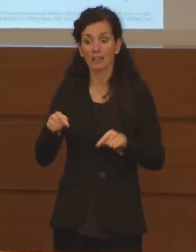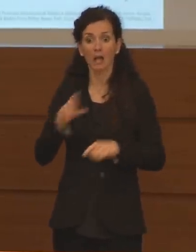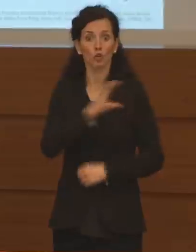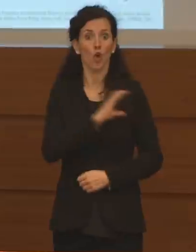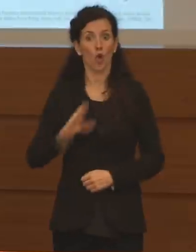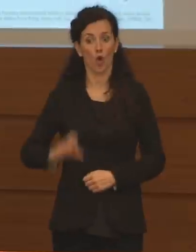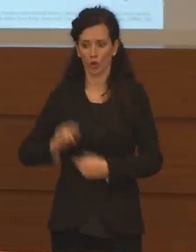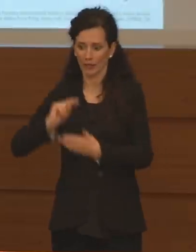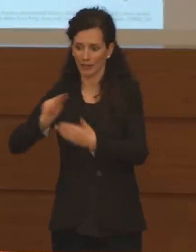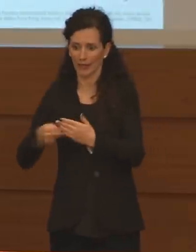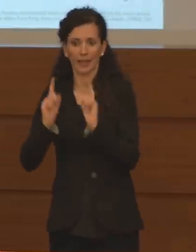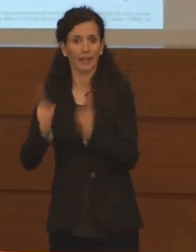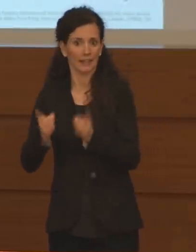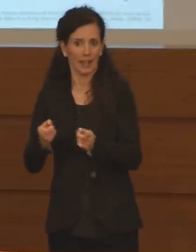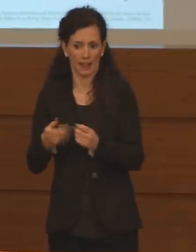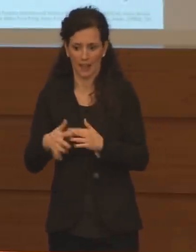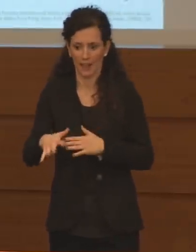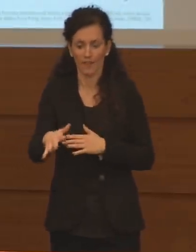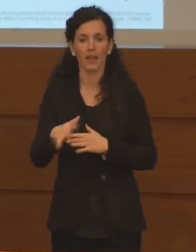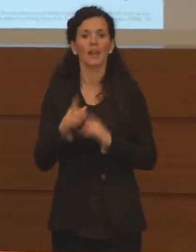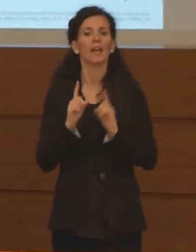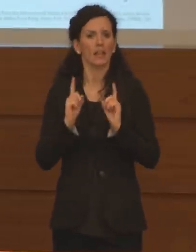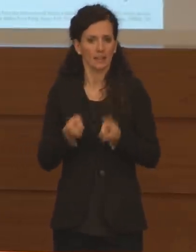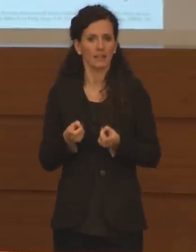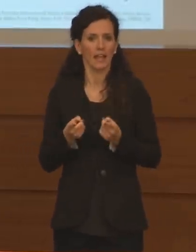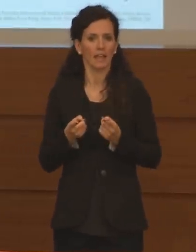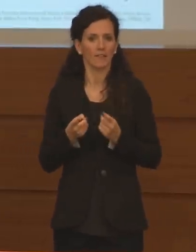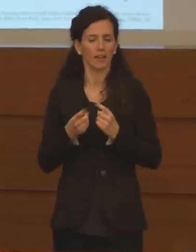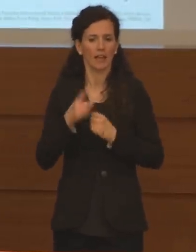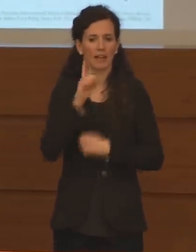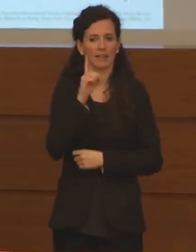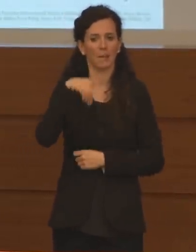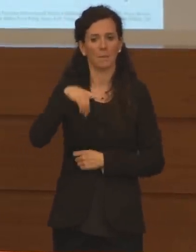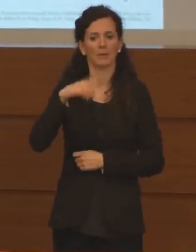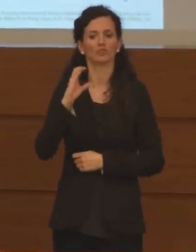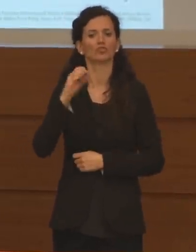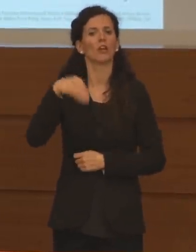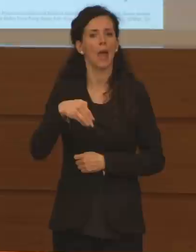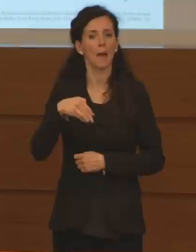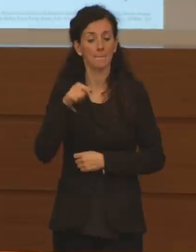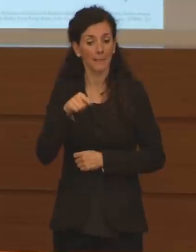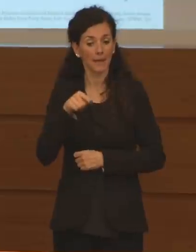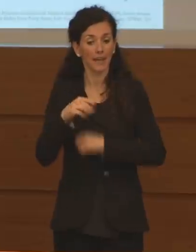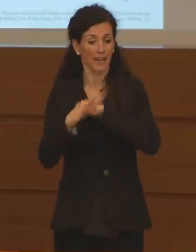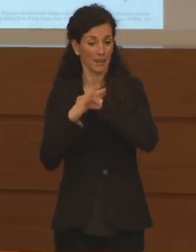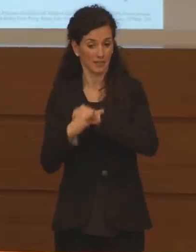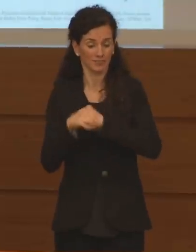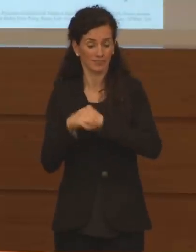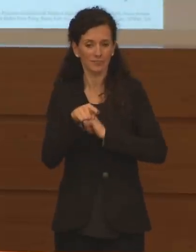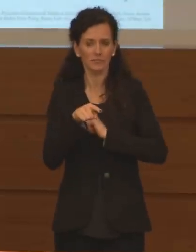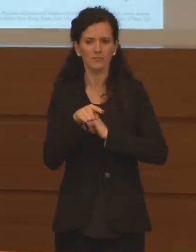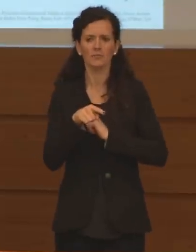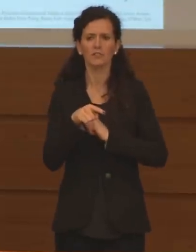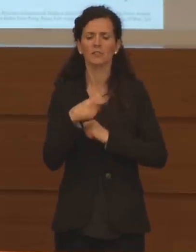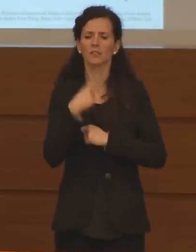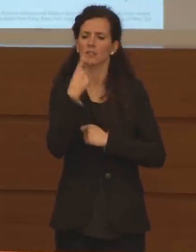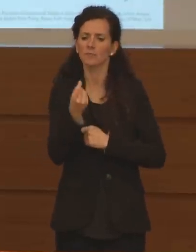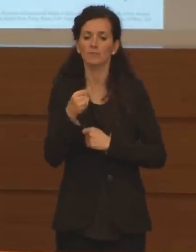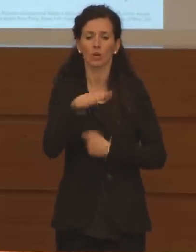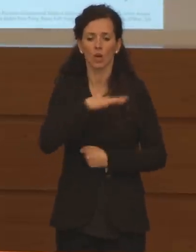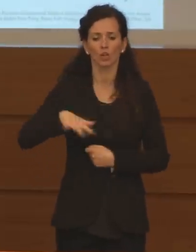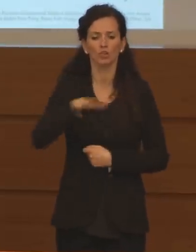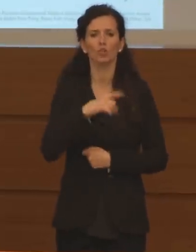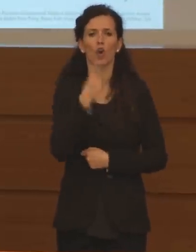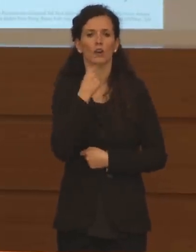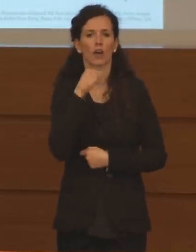sarà emanato il Dpcm che regola la vita nella zona rossa perché sapete che